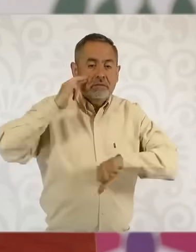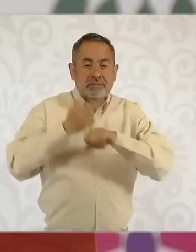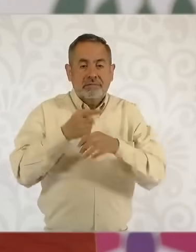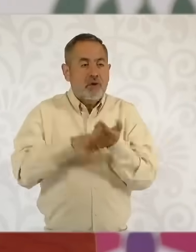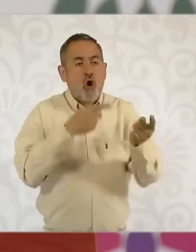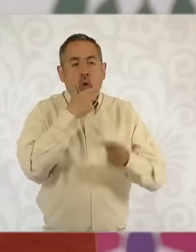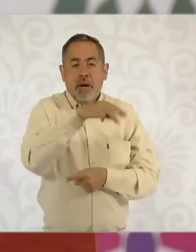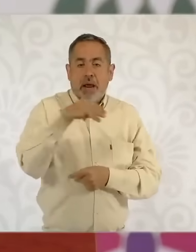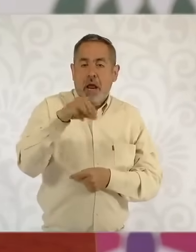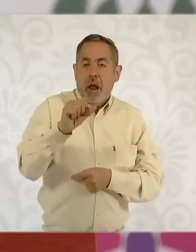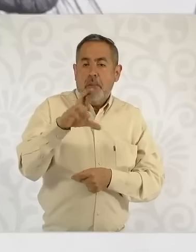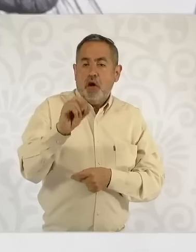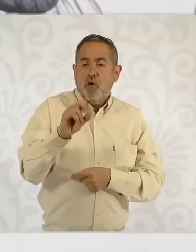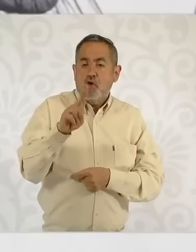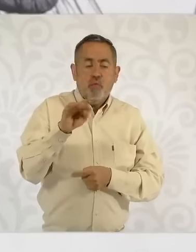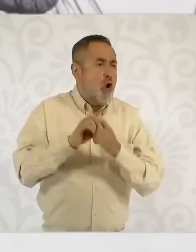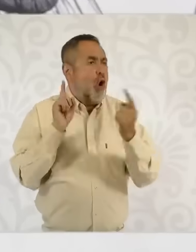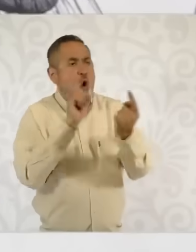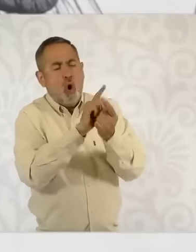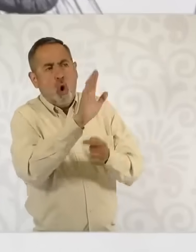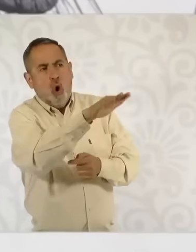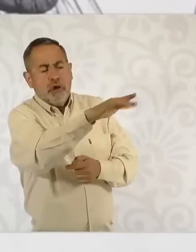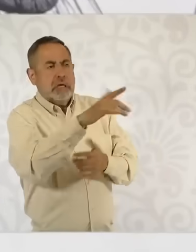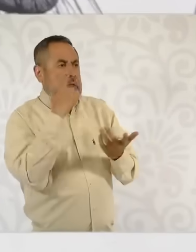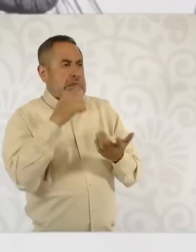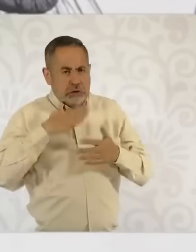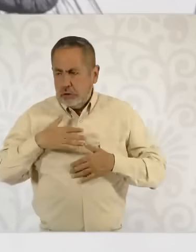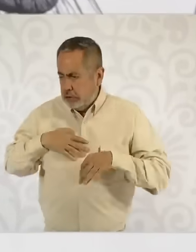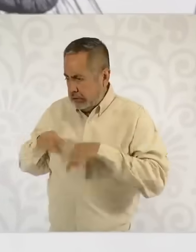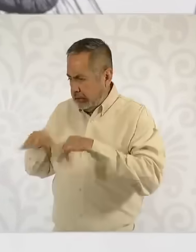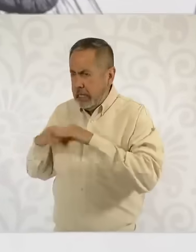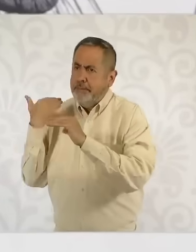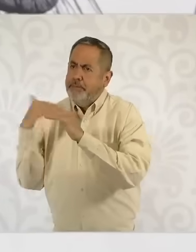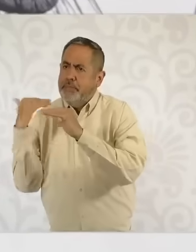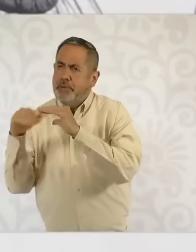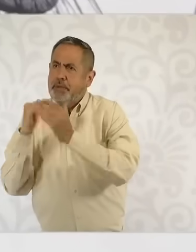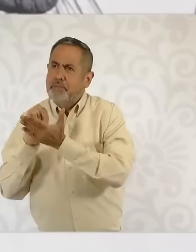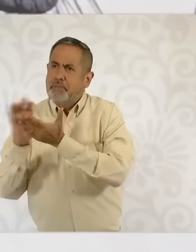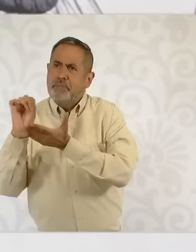Rubio se le planteó que estábamos haciendo este trabajo que considerábamos que era muy